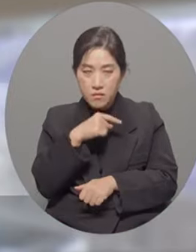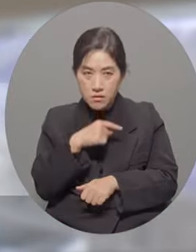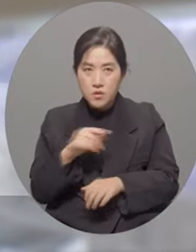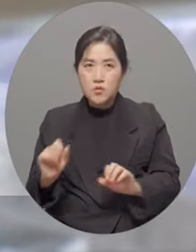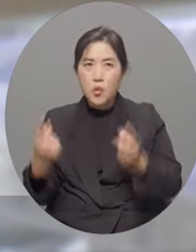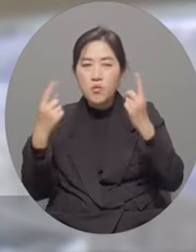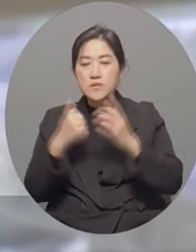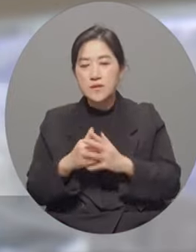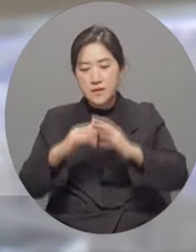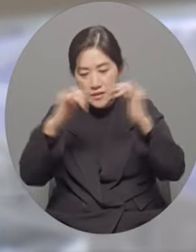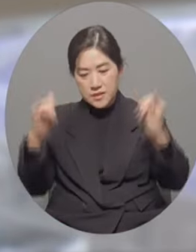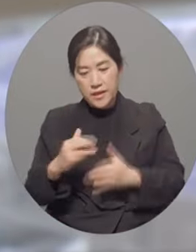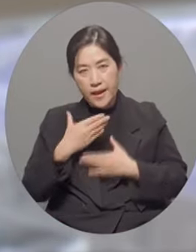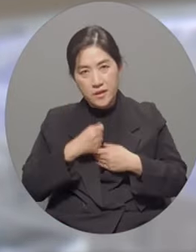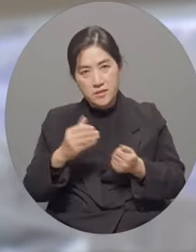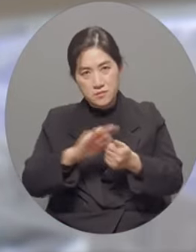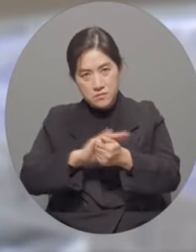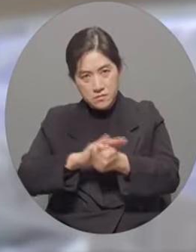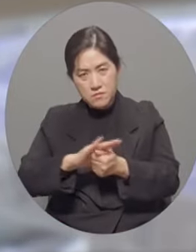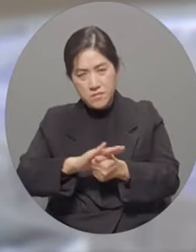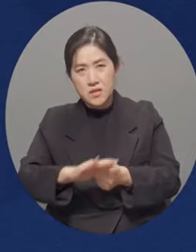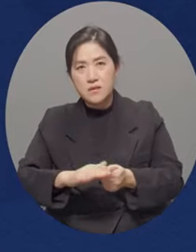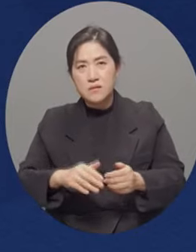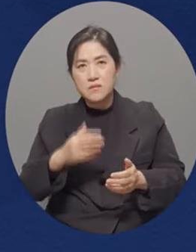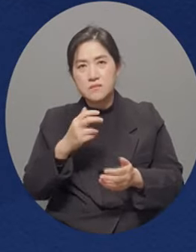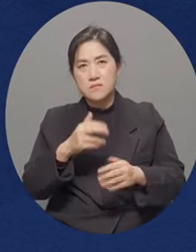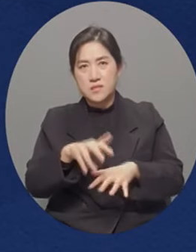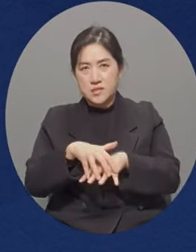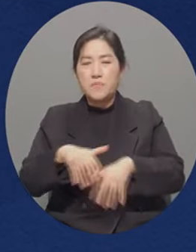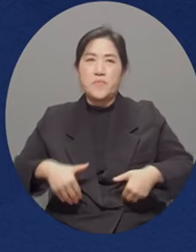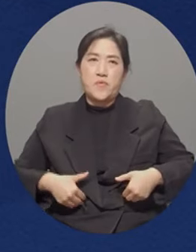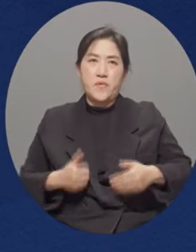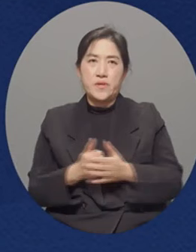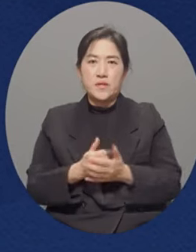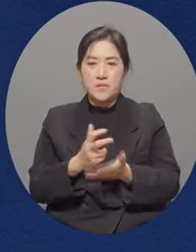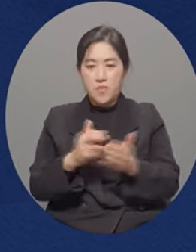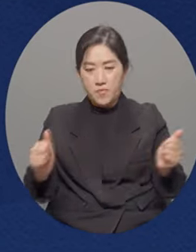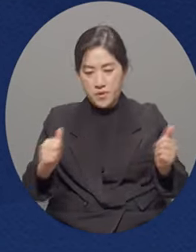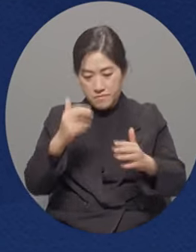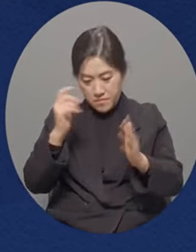다만 형량 강화 못지 않게 사회 안전망을 갖추는 작업도 동시에 필요하다는 지적이 나옵니다.